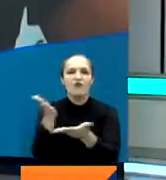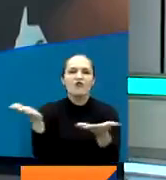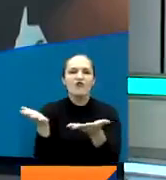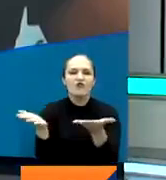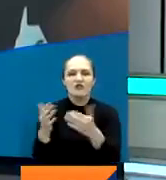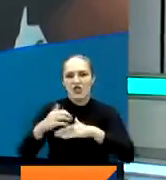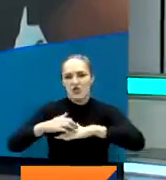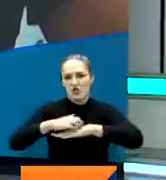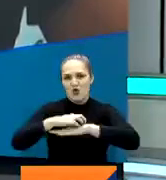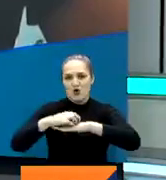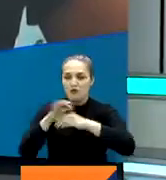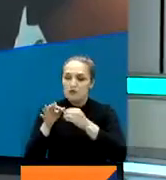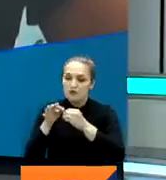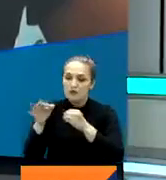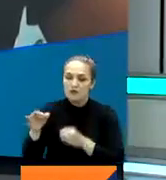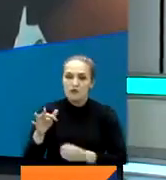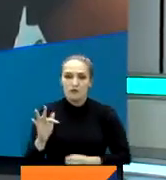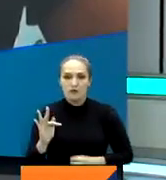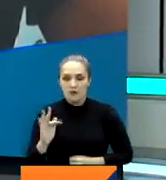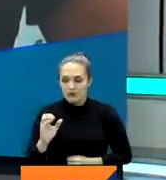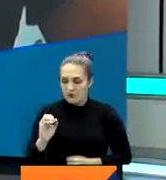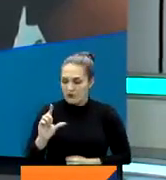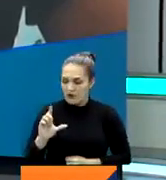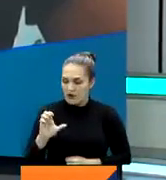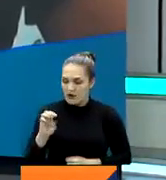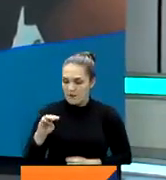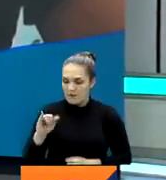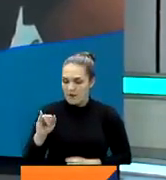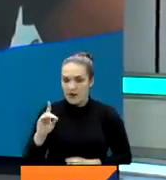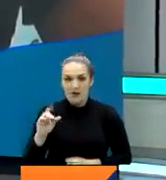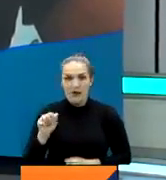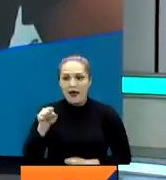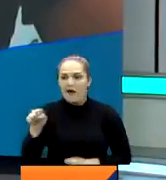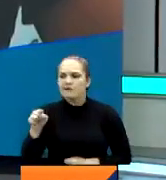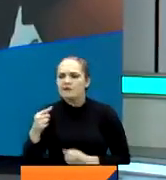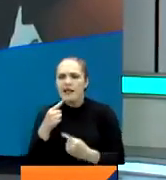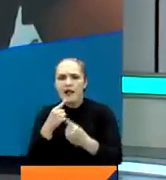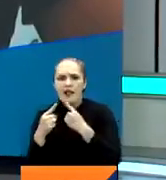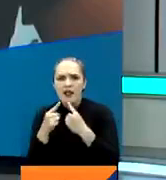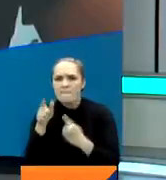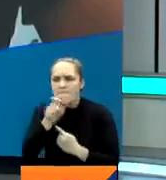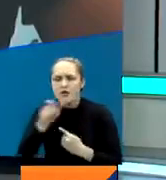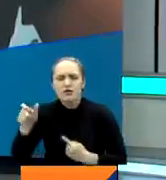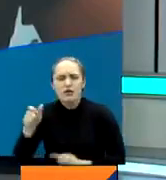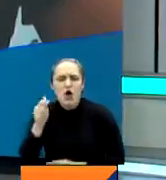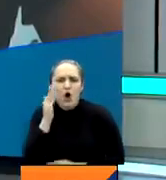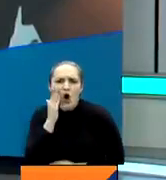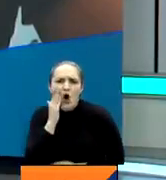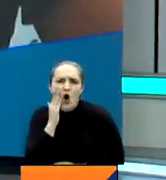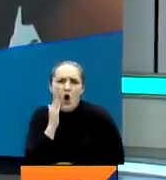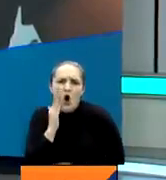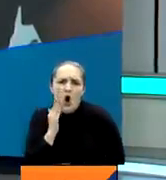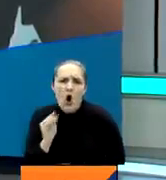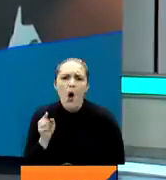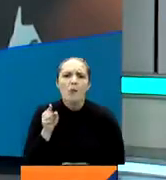DEL EJéRCITO NACIONAL, VISITAMOS LA BASE MILITAR EN EL TOLIMA, HABLAMOS CON EL